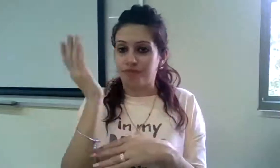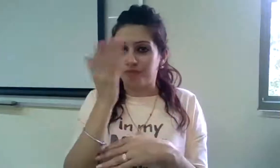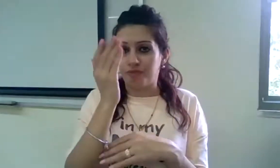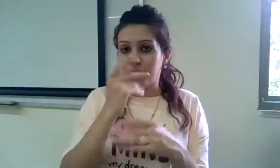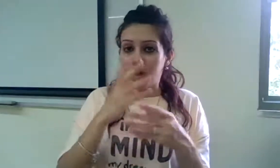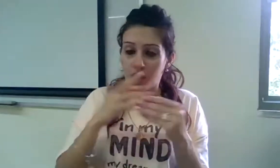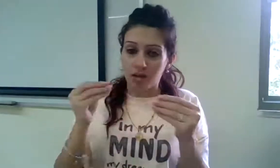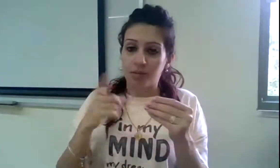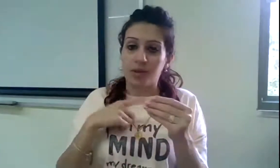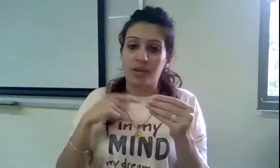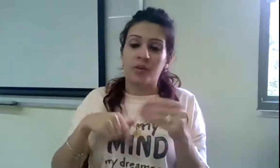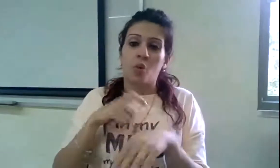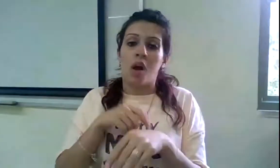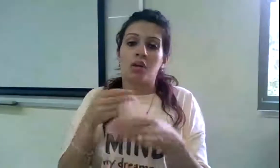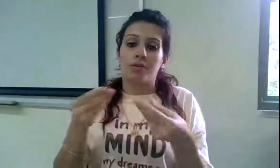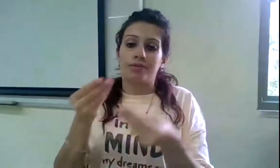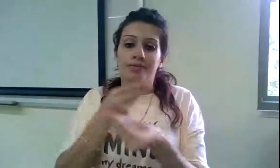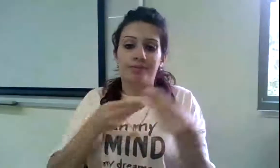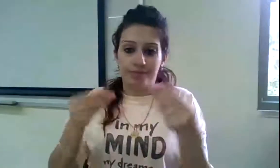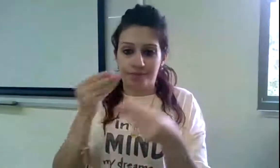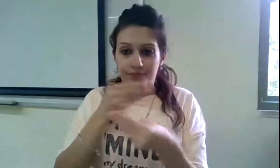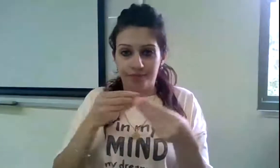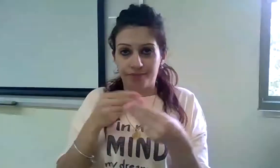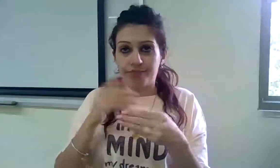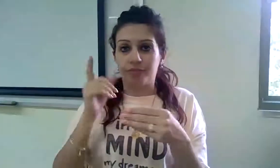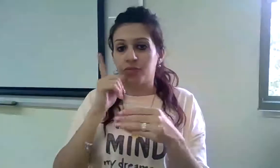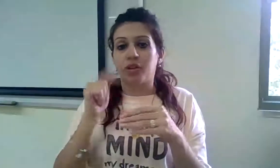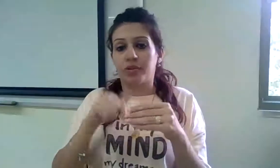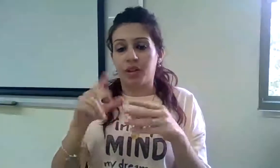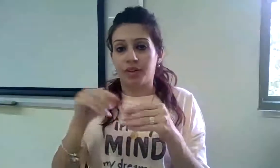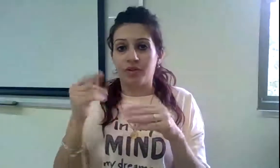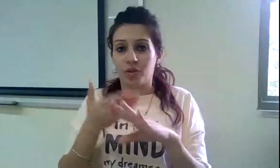ولكن وحسب تجربتنا في المؤتمرات السابقة فان هذا الموضوع